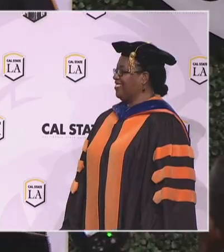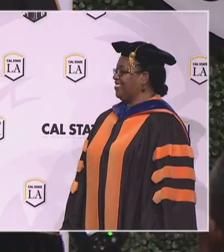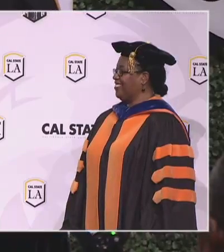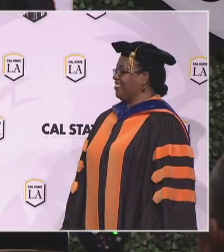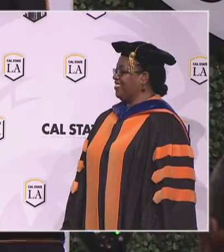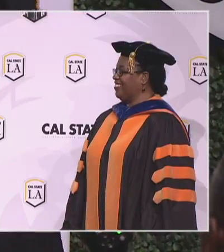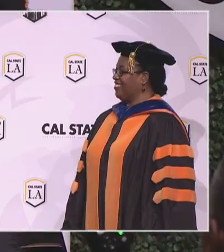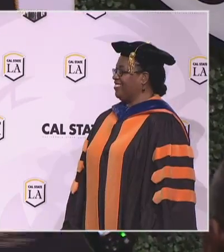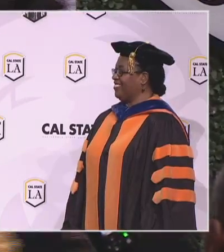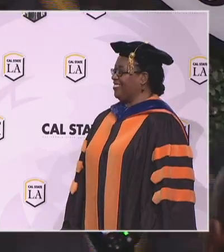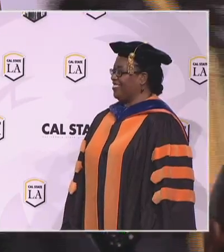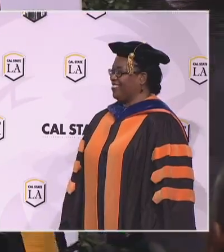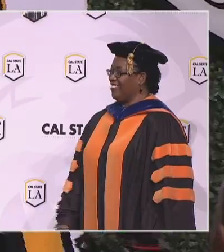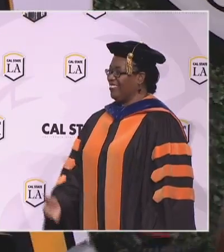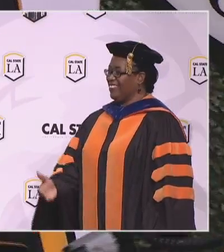BACHELOR OF ARTS, M ATHEMATICS.